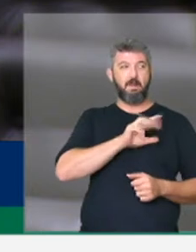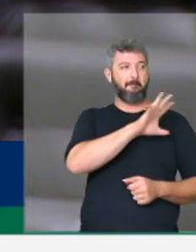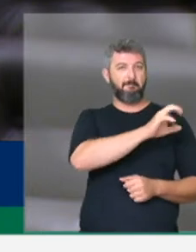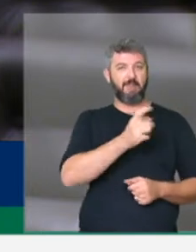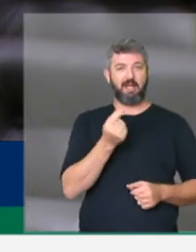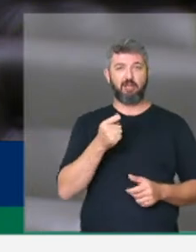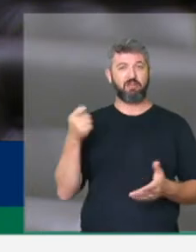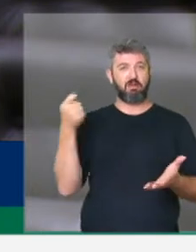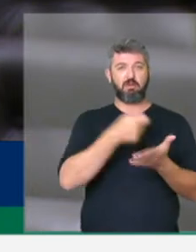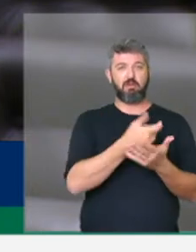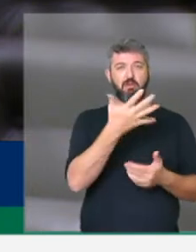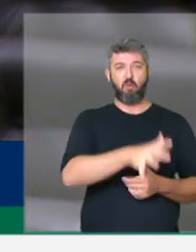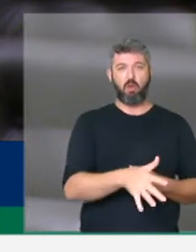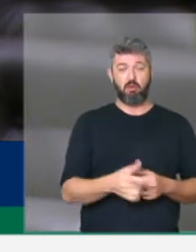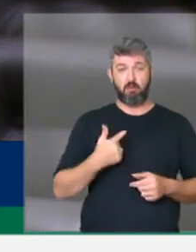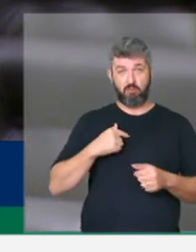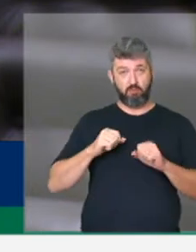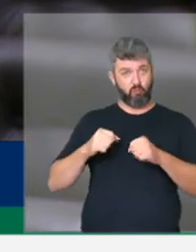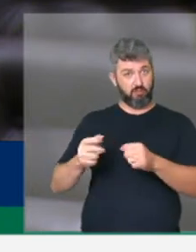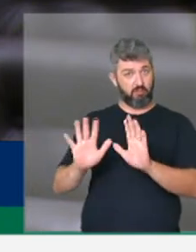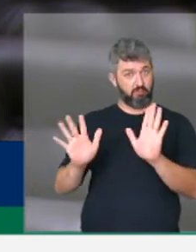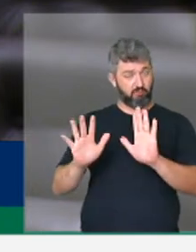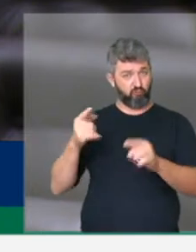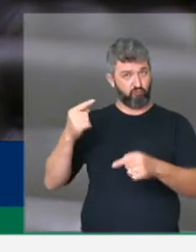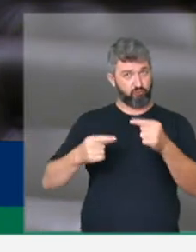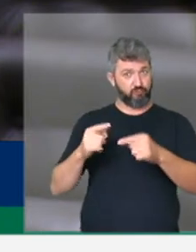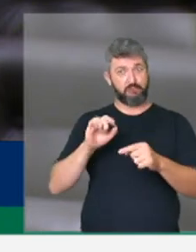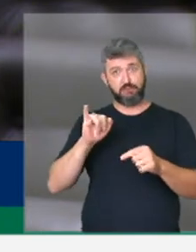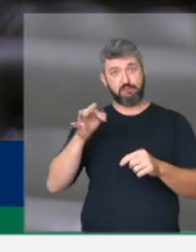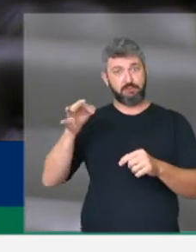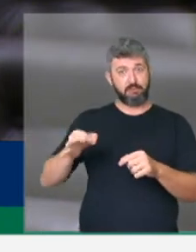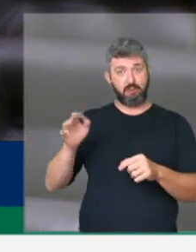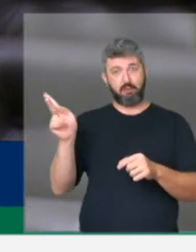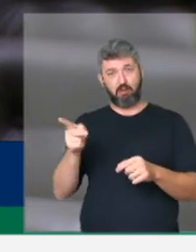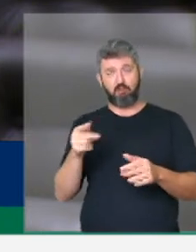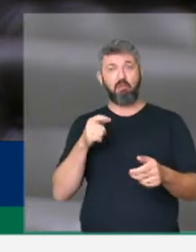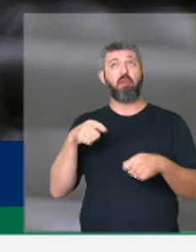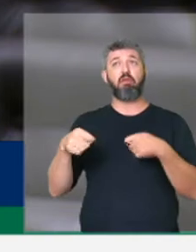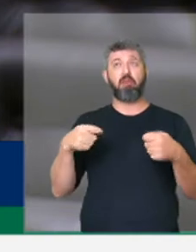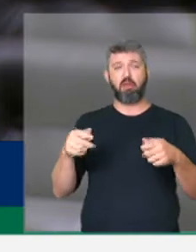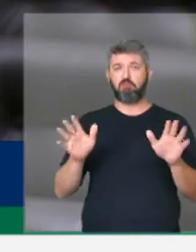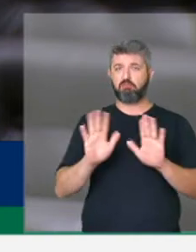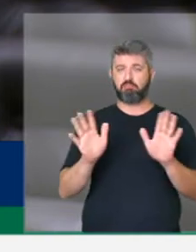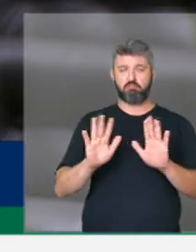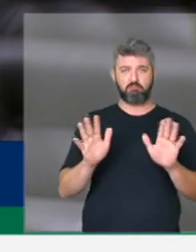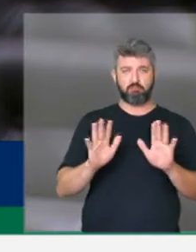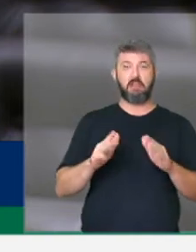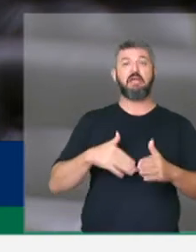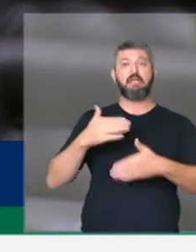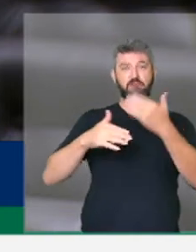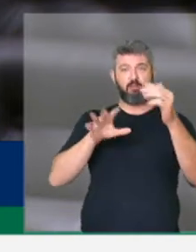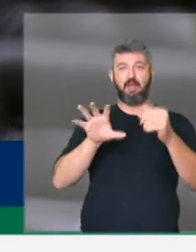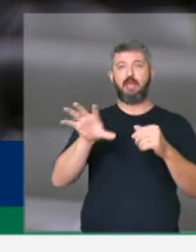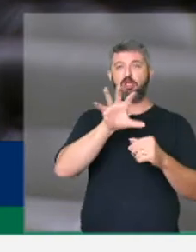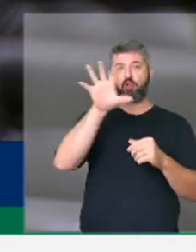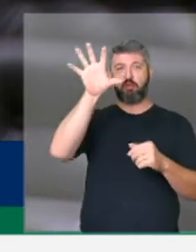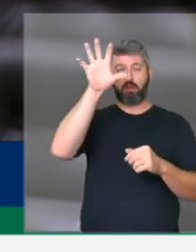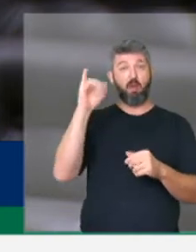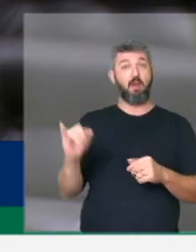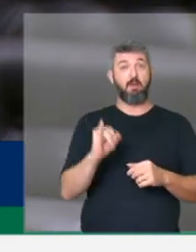DESSA FORMA. ENTÃO, NO RELATÓRIO DO SENHOR DEPUTADO DANILO, O QUE ME PREOCUPA MUITO ESSA QUESTÃO DO REBATE QUE ERA DE 15% FOI PRA QUASE 80% DISPONIBILIDADE DO CASO